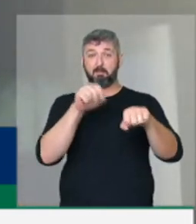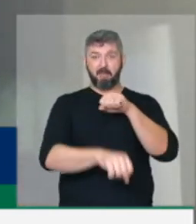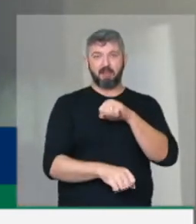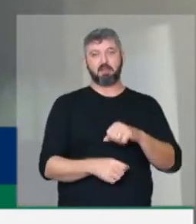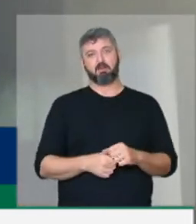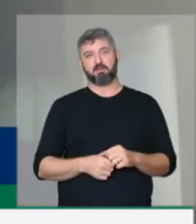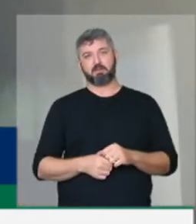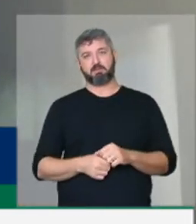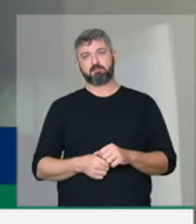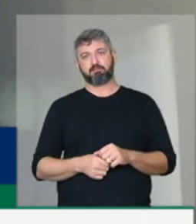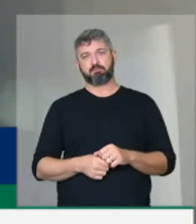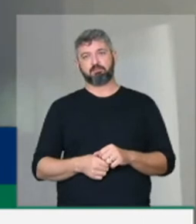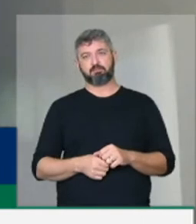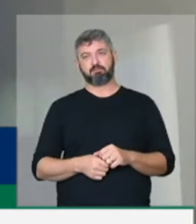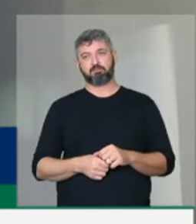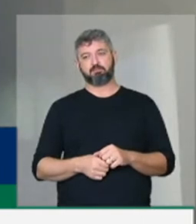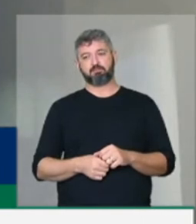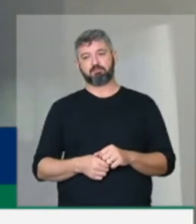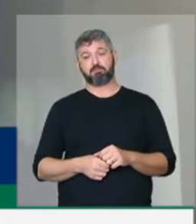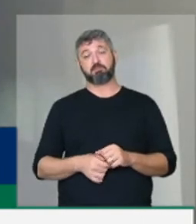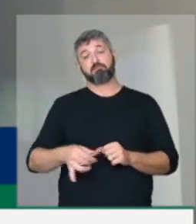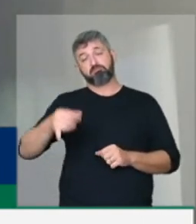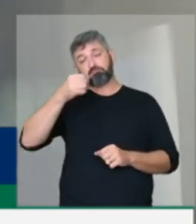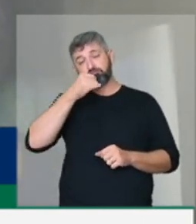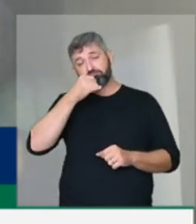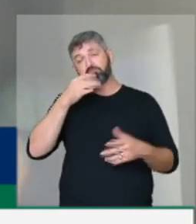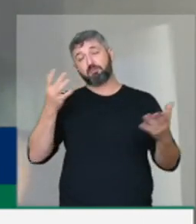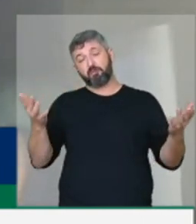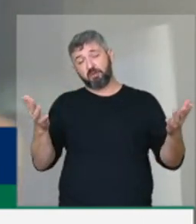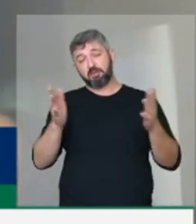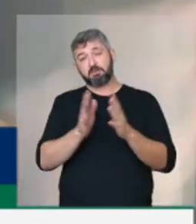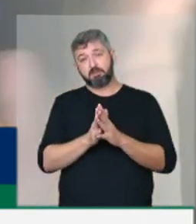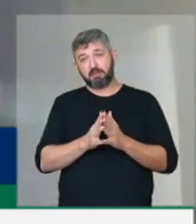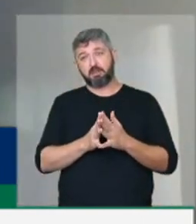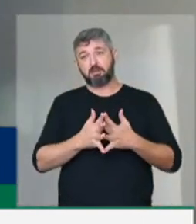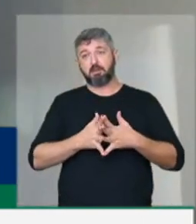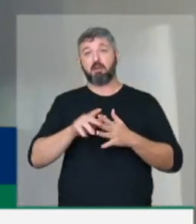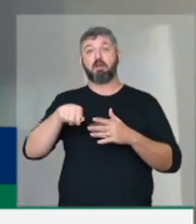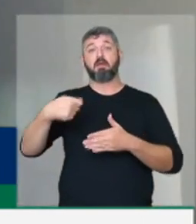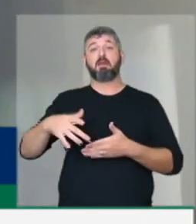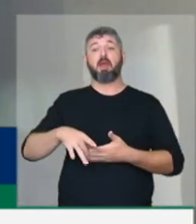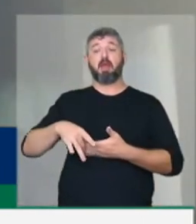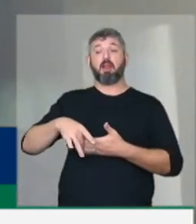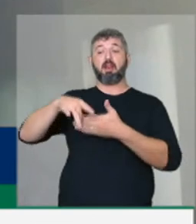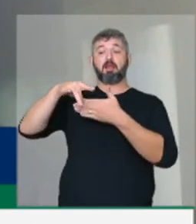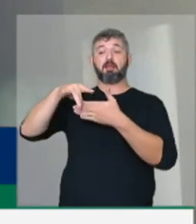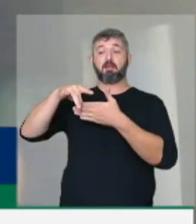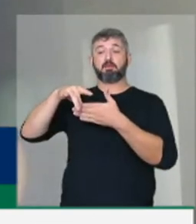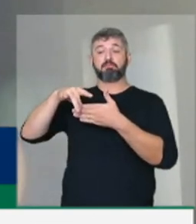DESSE VÍRUS QUE MATA. QUEM L LUTA.... QUE ENO LUTA AS FAMÍLIAS BRASILEIRAS. E LAMENTAVELMENTE, QUEM ME DERA, ALIÁS, SENHOR PRESIDENTE, QUE ESSE FOSSE UM PROBLEMA DE UM